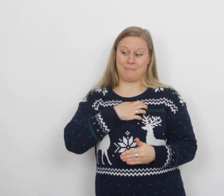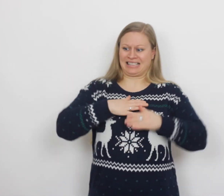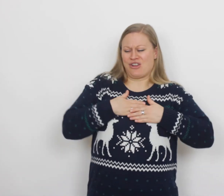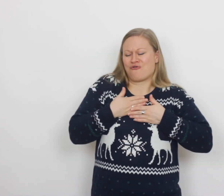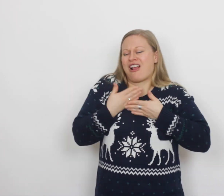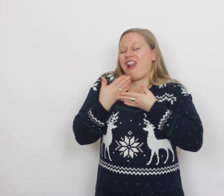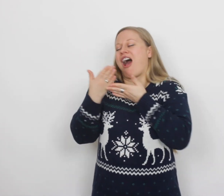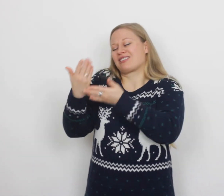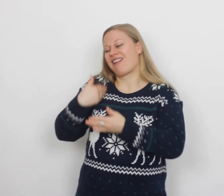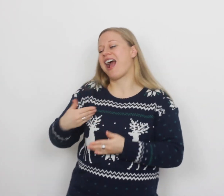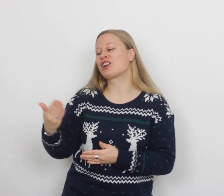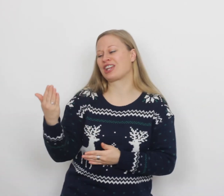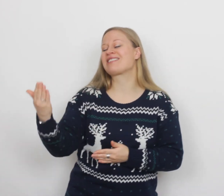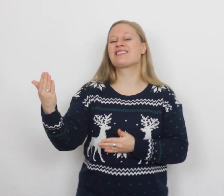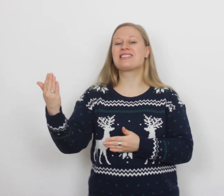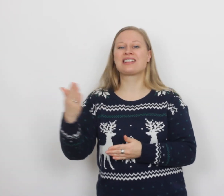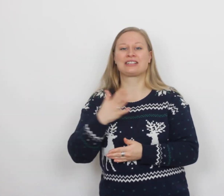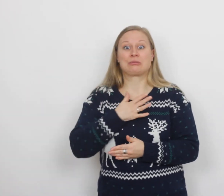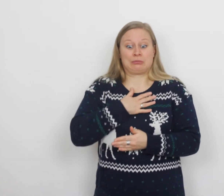Mijn ziel verlangt naar de Heer.